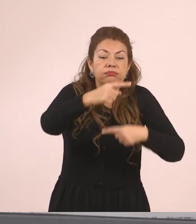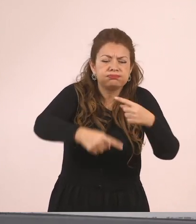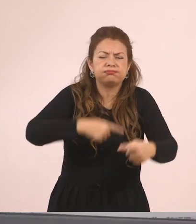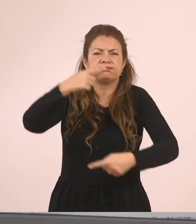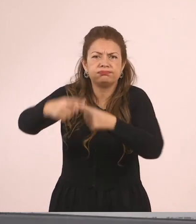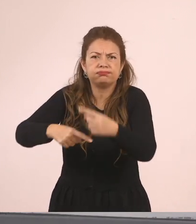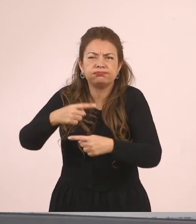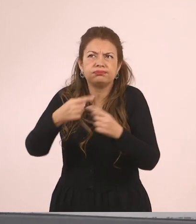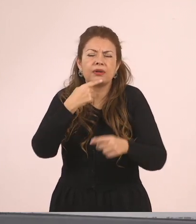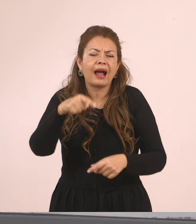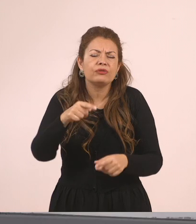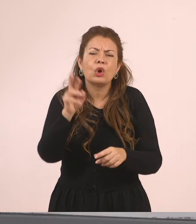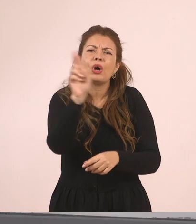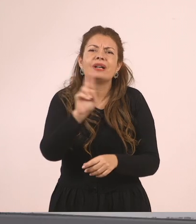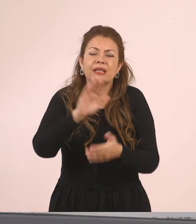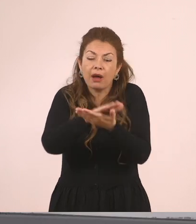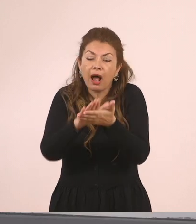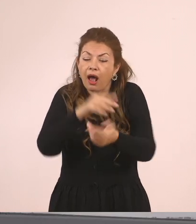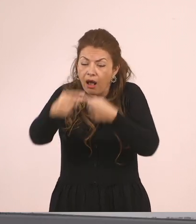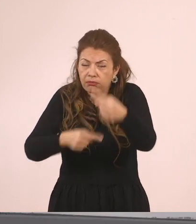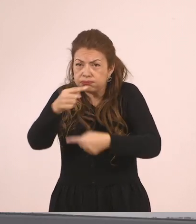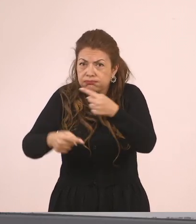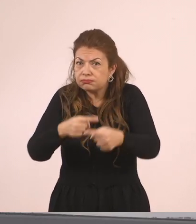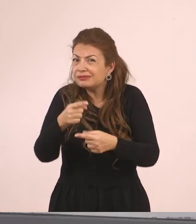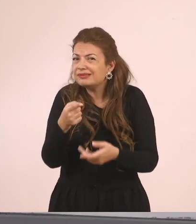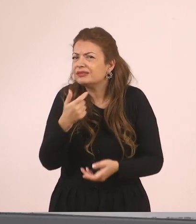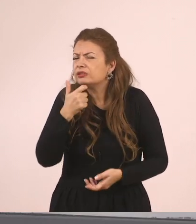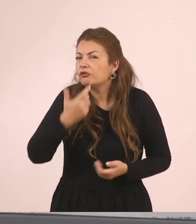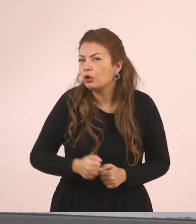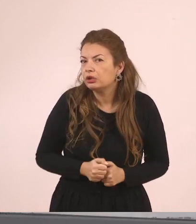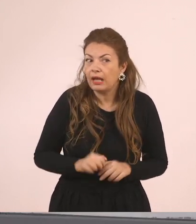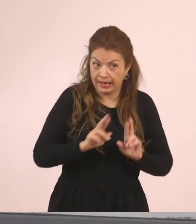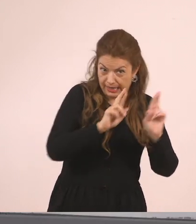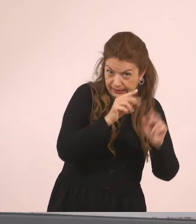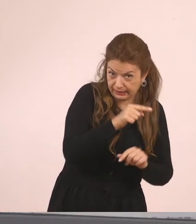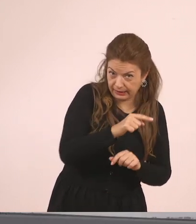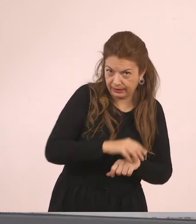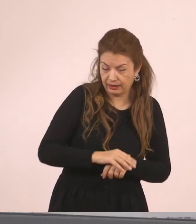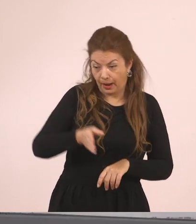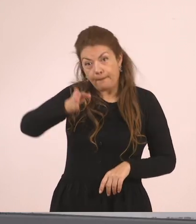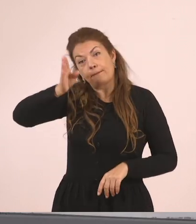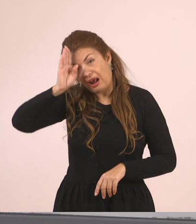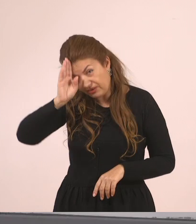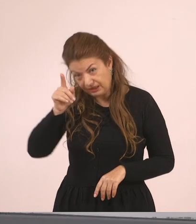Σε τι φωνή είναι το ρήμα ανακυκλώνονται; Είναι σε Ενεργητική; Όχι, είναι σε Παθητική Φωνή.